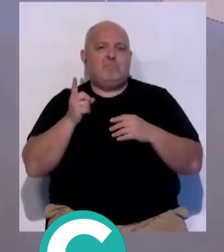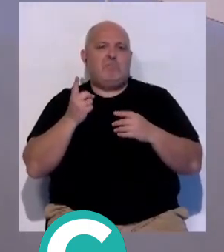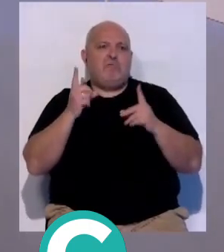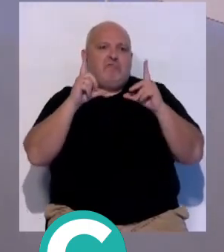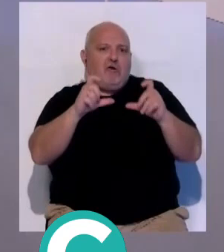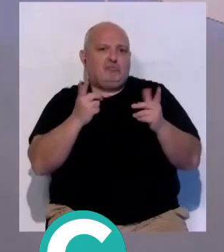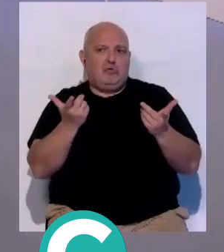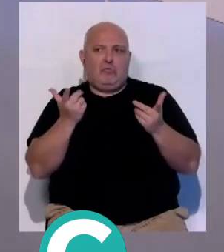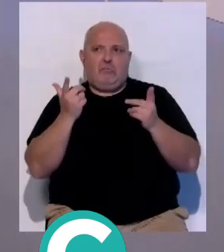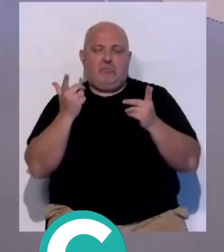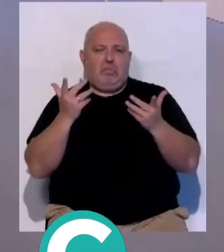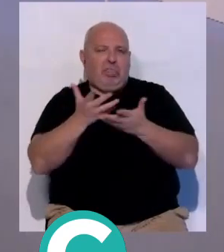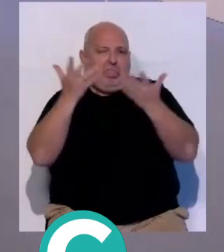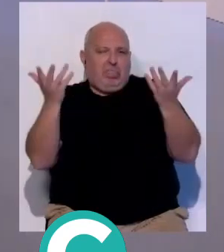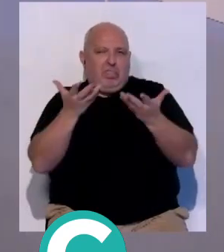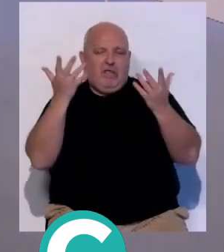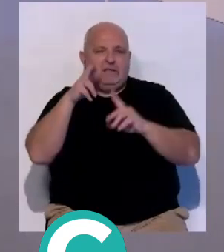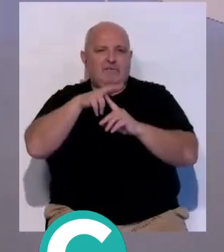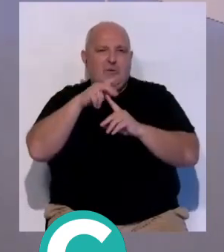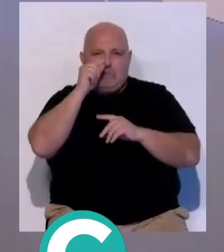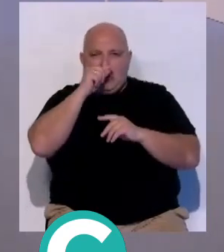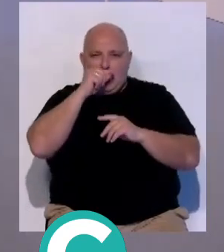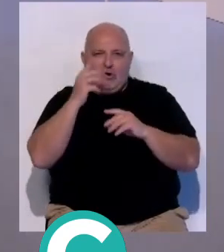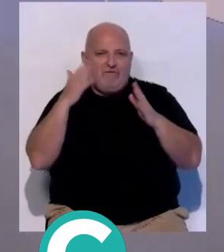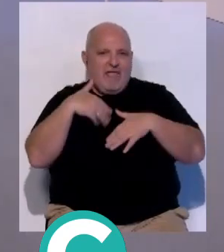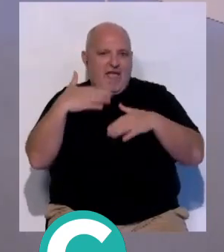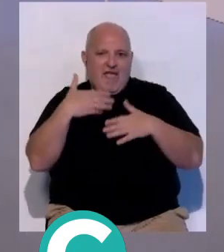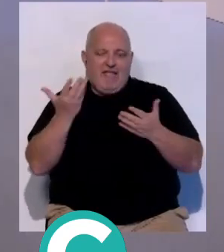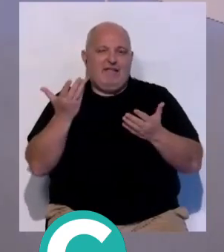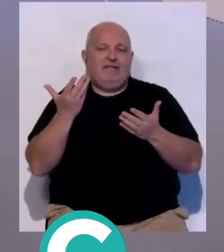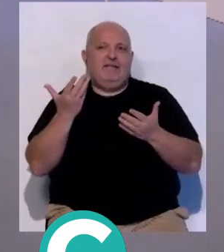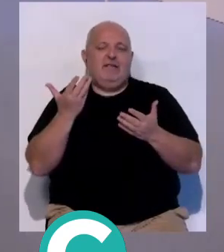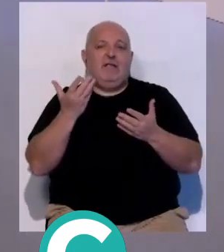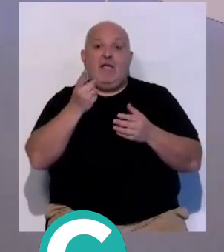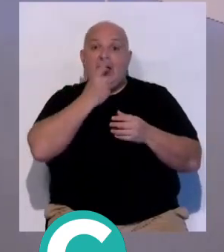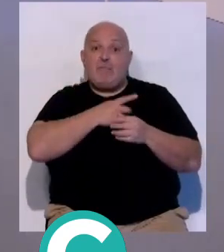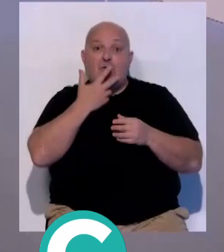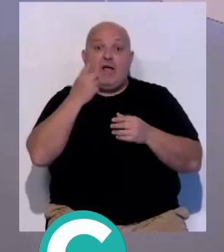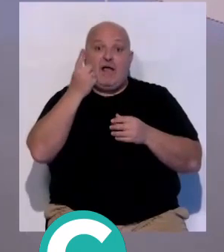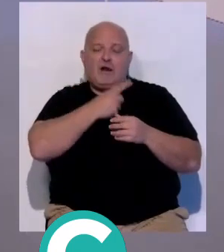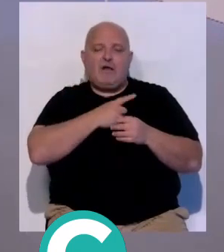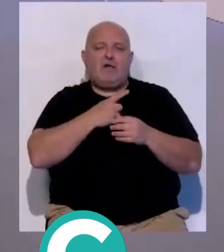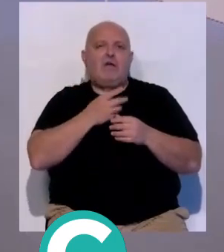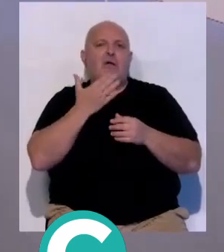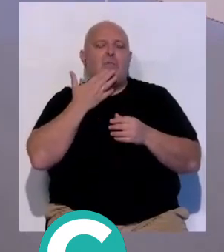foto había muy pocos partidos que se televisaban Entonces si había un error cómo lo detectaba el